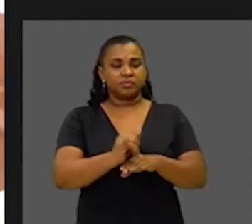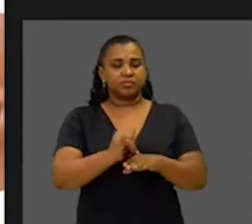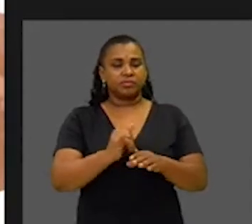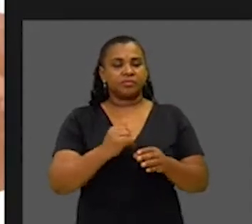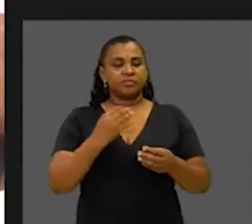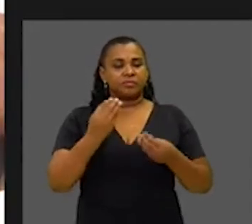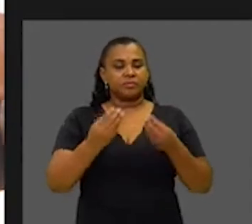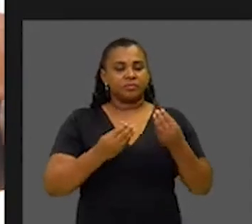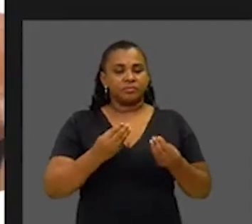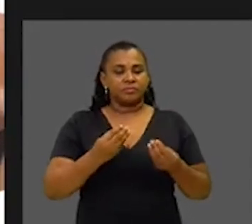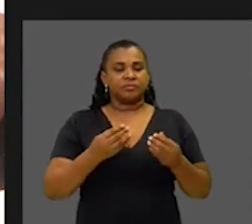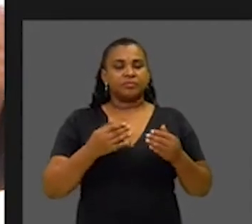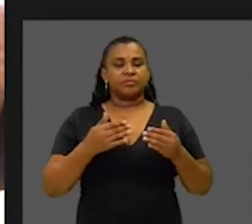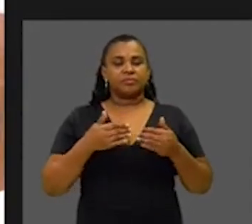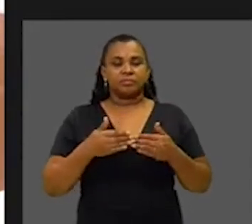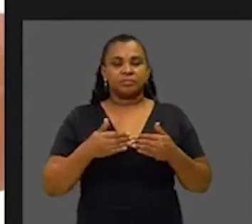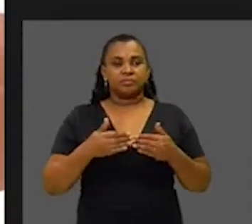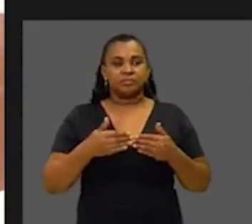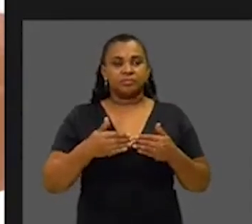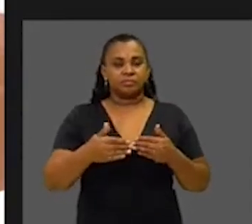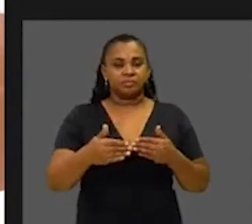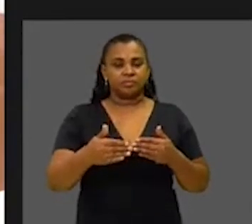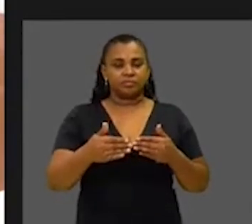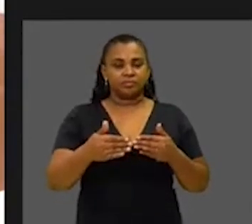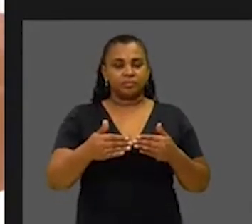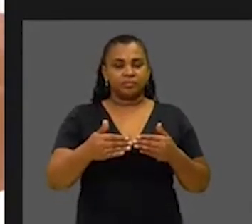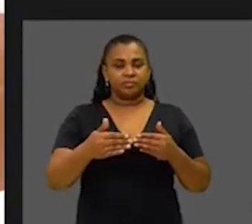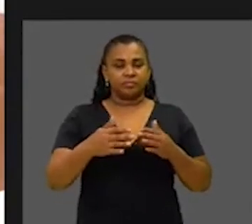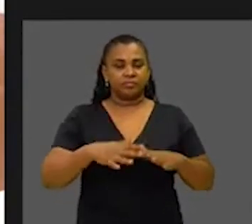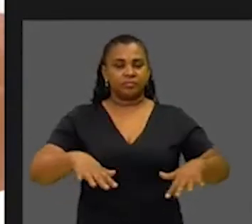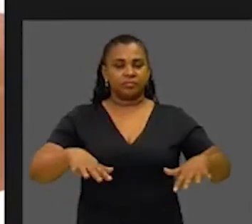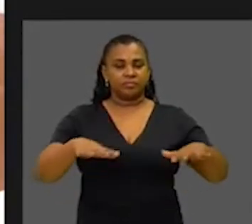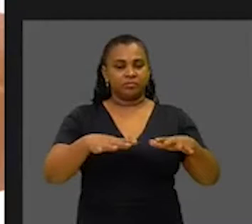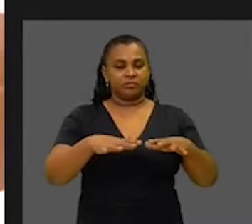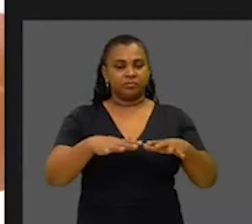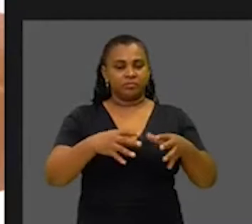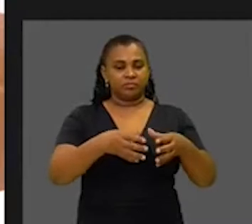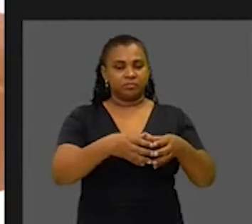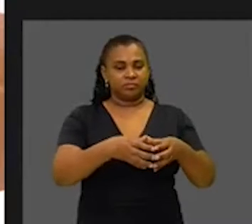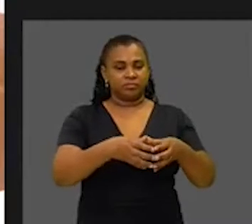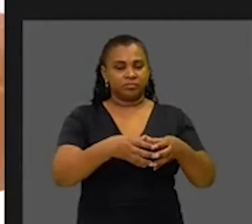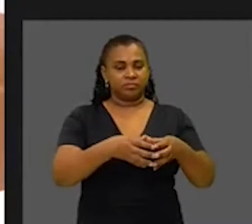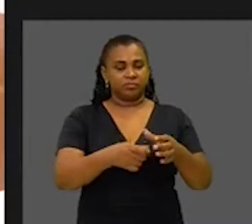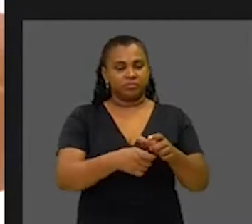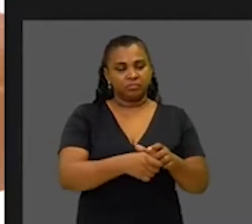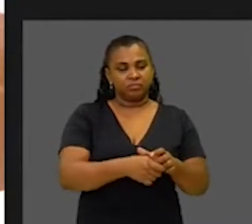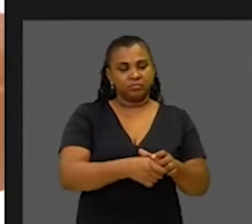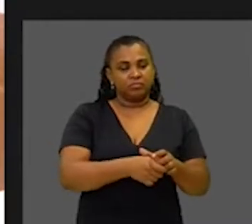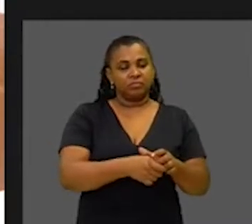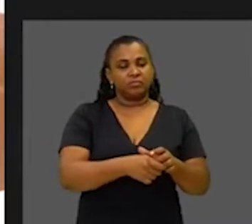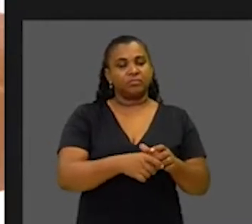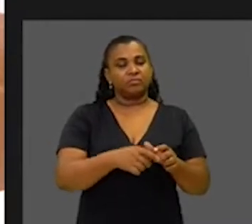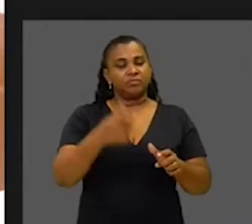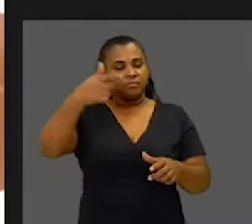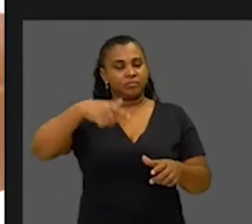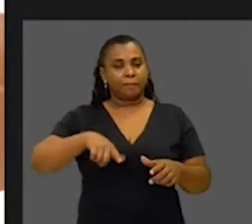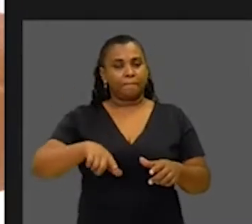qualquer visualmente recorrida pelos pelas pessoas finalizados e aí de novo né há necessidade de que